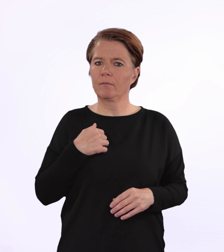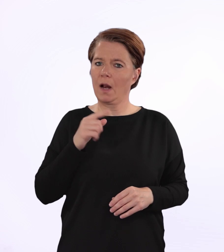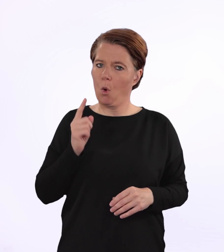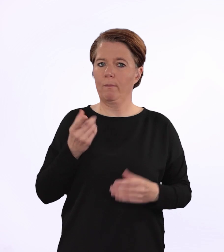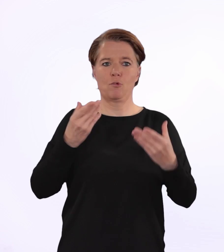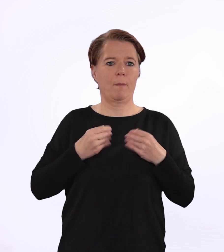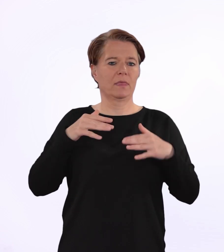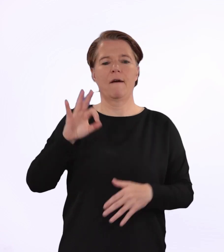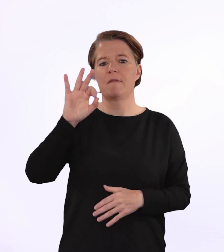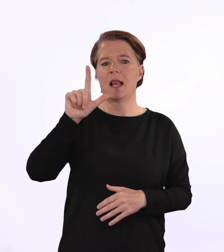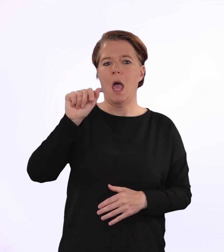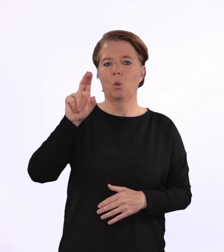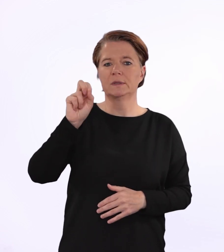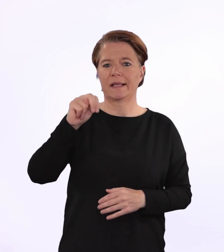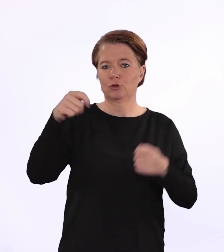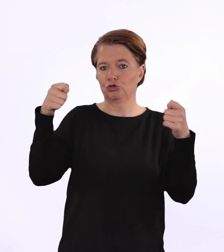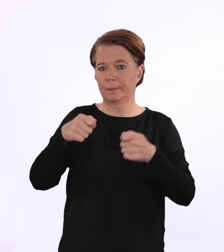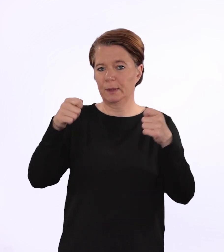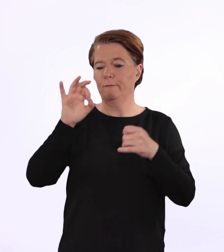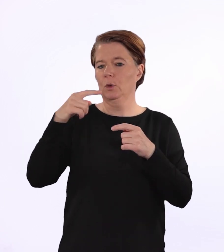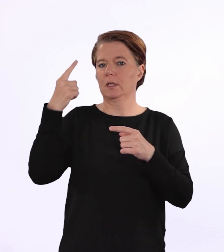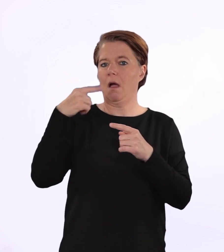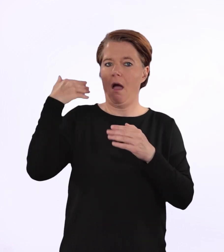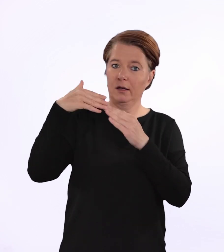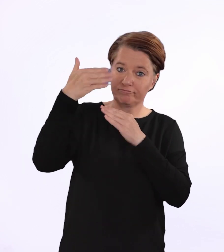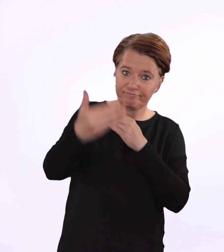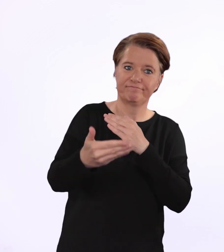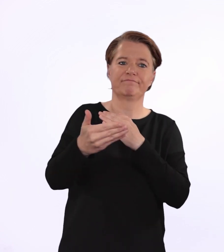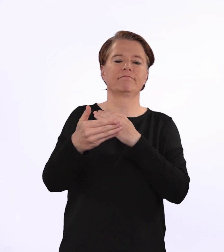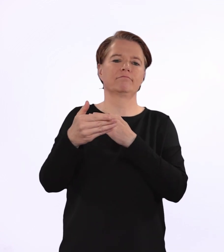und habe tatsächlich ein Flausen-Stipendium für nächstes Jahr